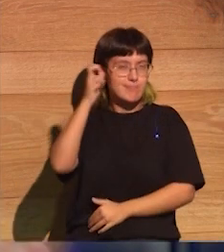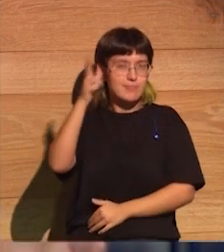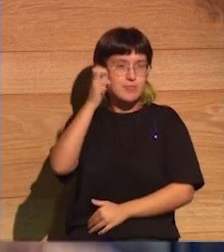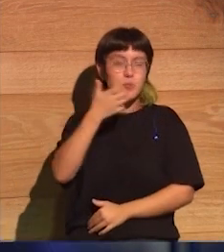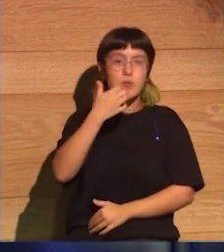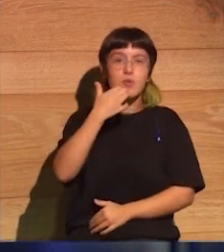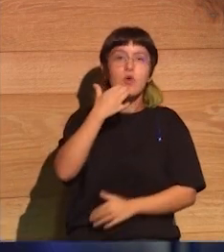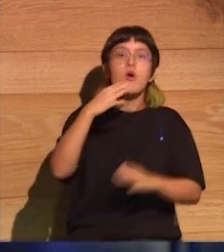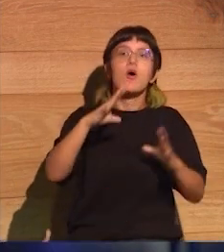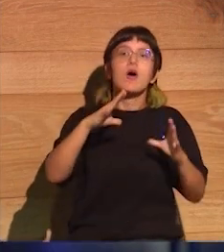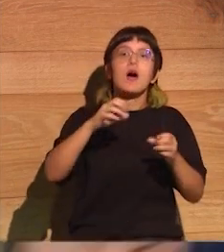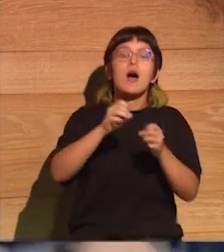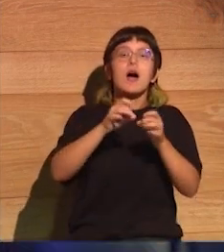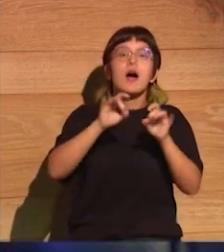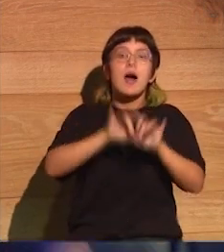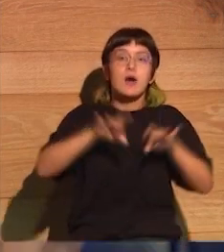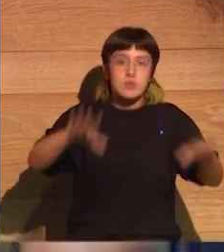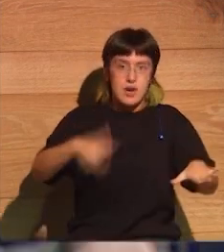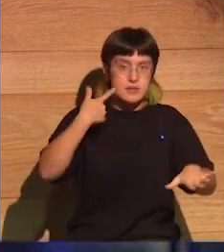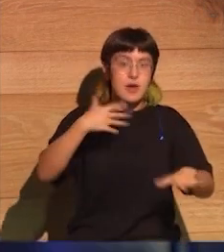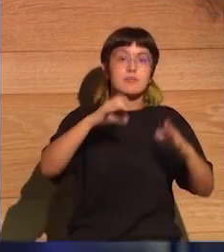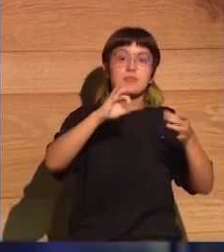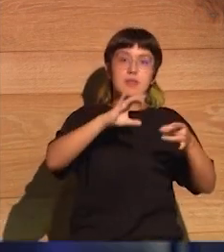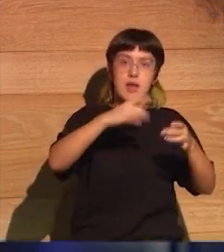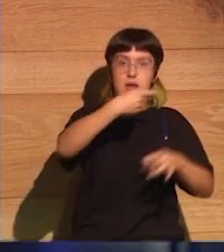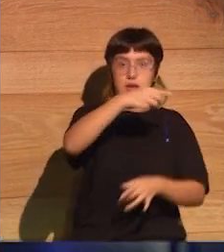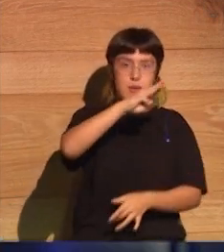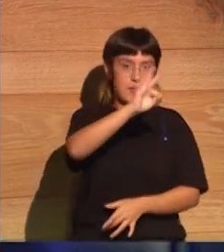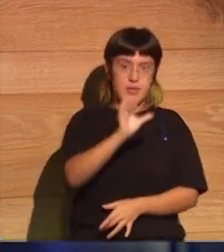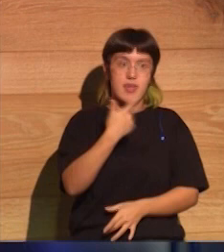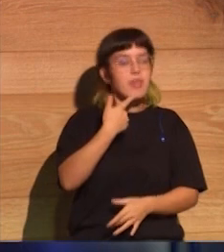está diciendo que abrimos GPT y otros están diciendo que nunca entraremos en la inteligencia artificial,